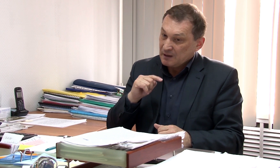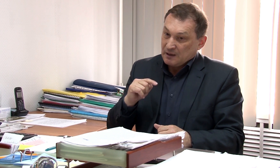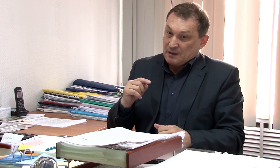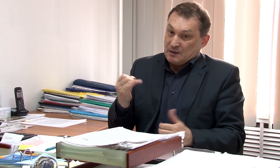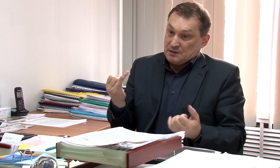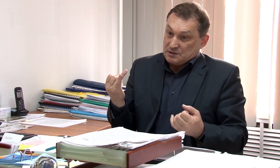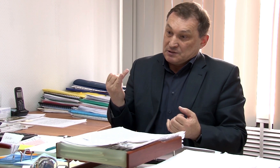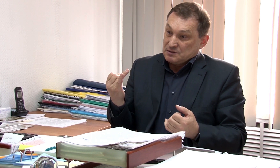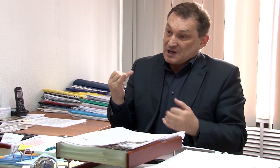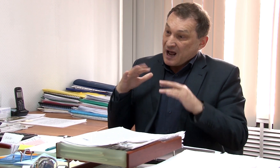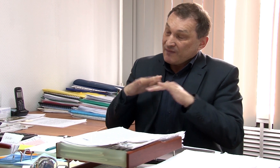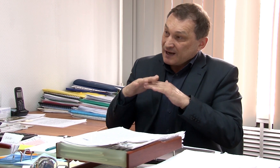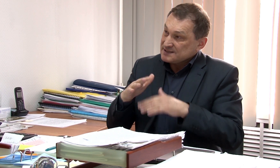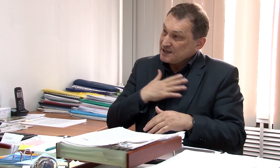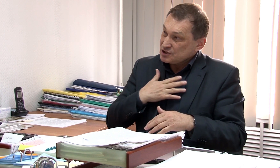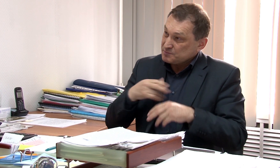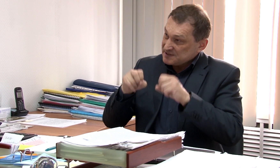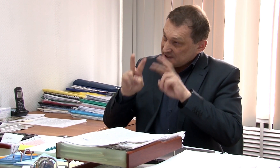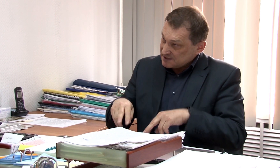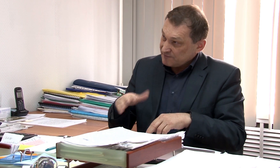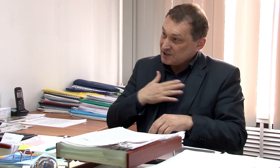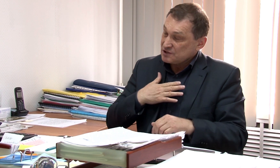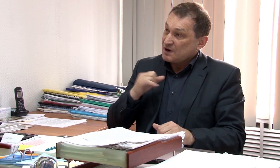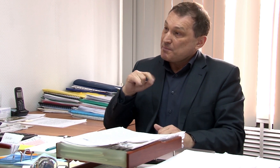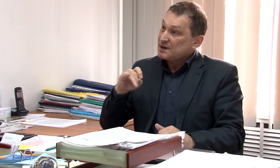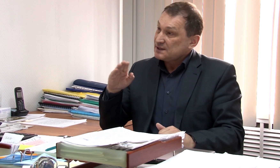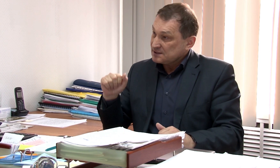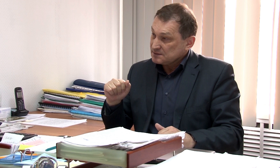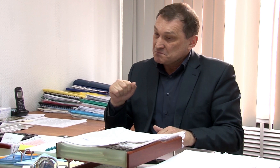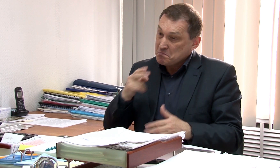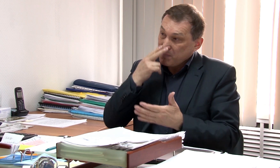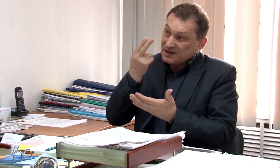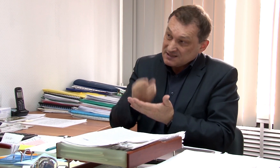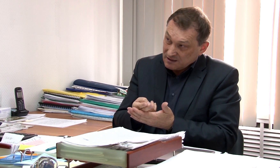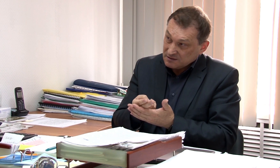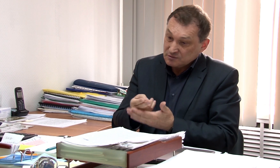И анализы наших специалистов, нашего аппарата, показали,